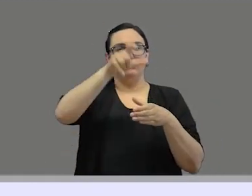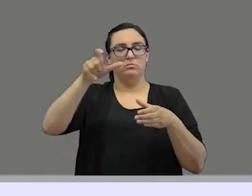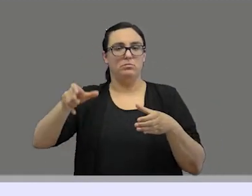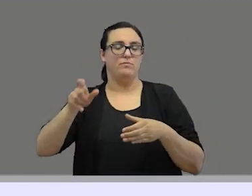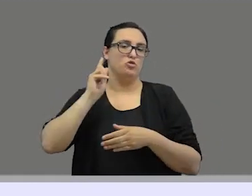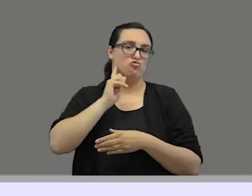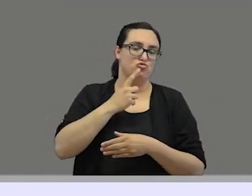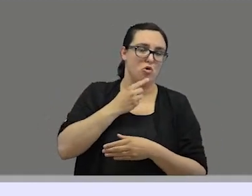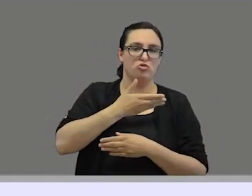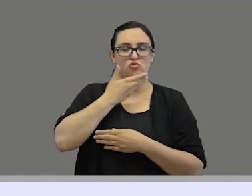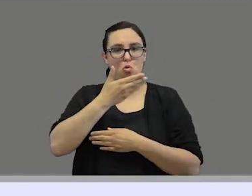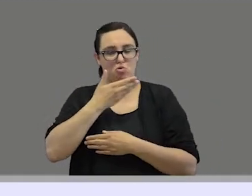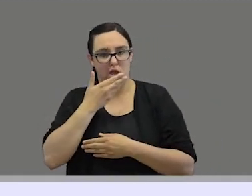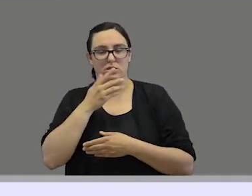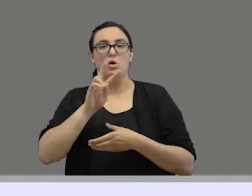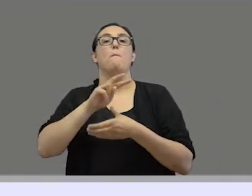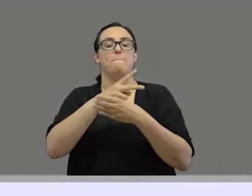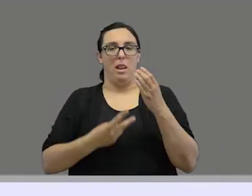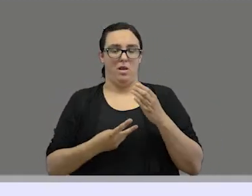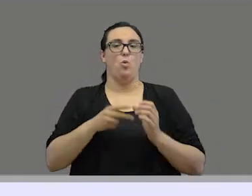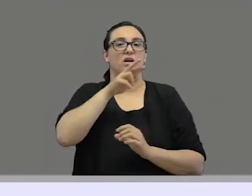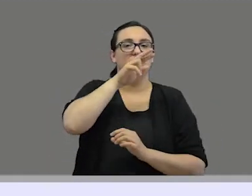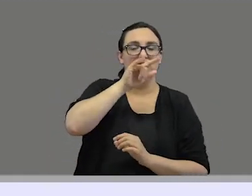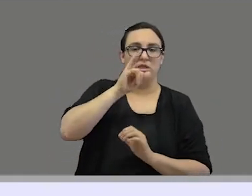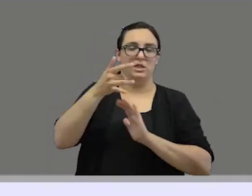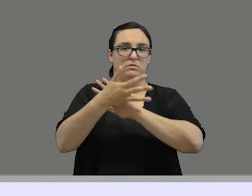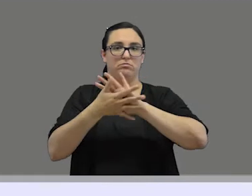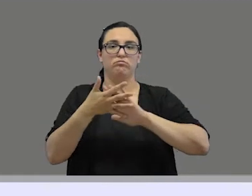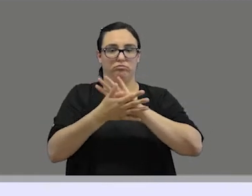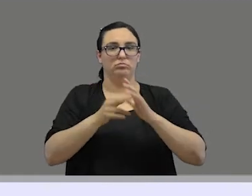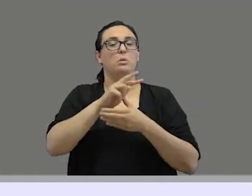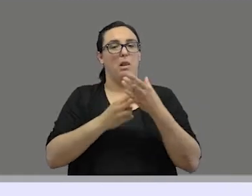welche bilingual die gesprochenen sowie der Gebärdensprache beherrschen,